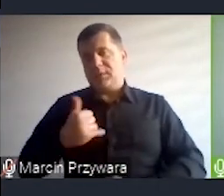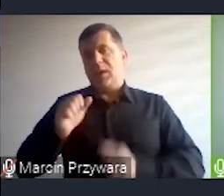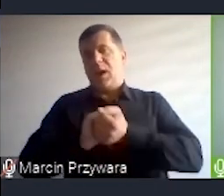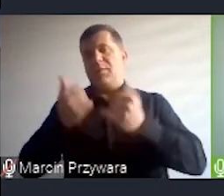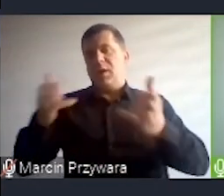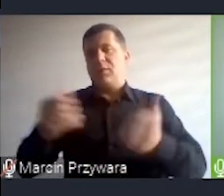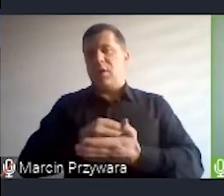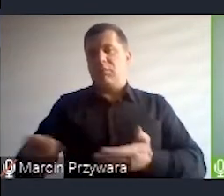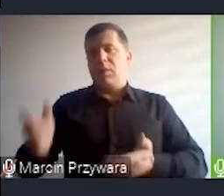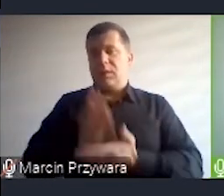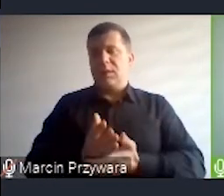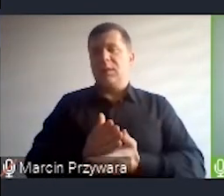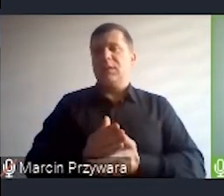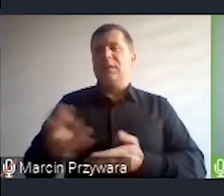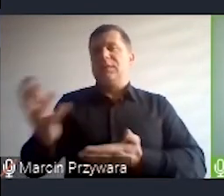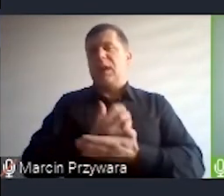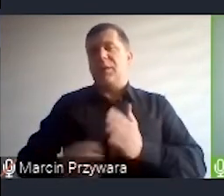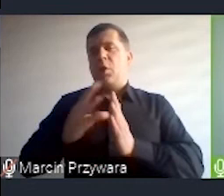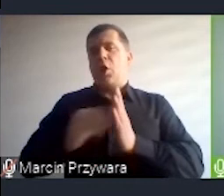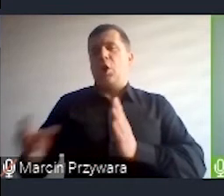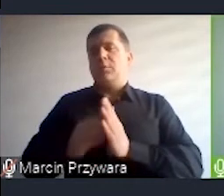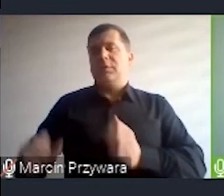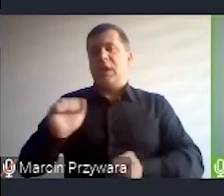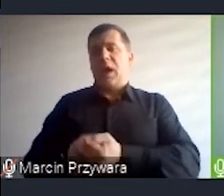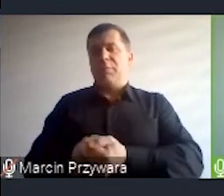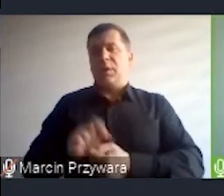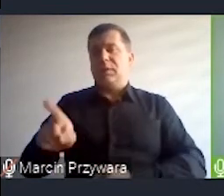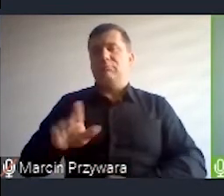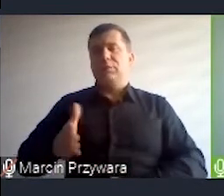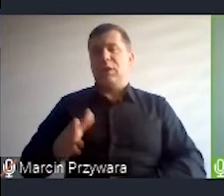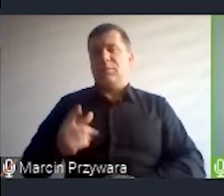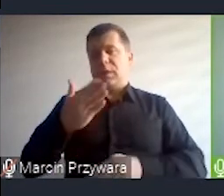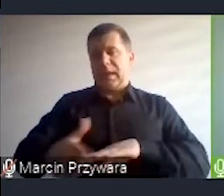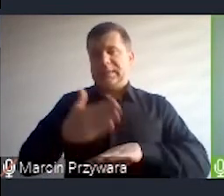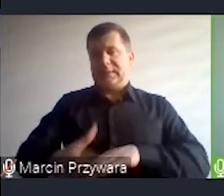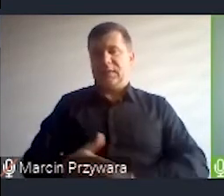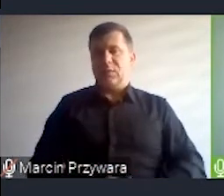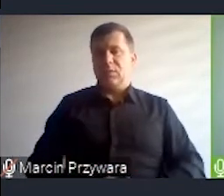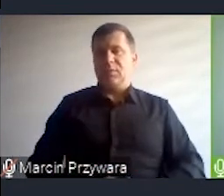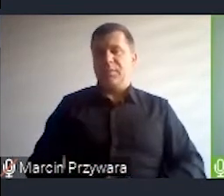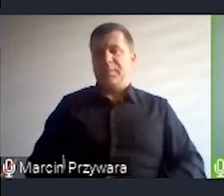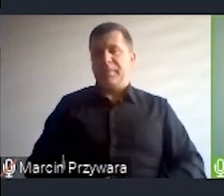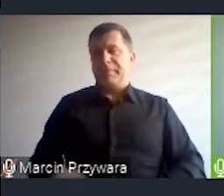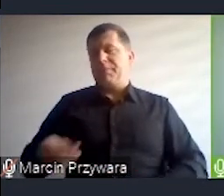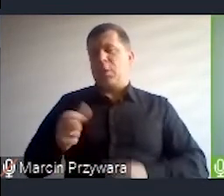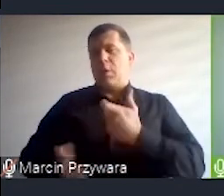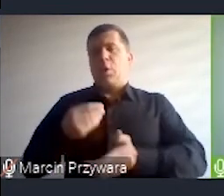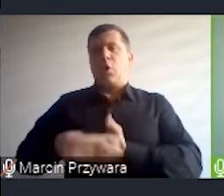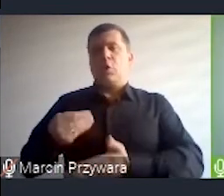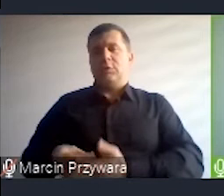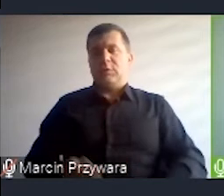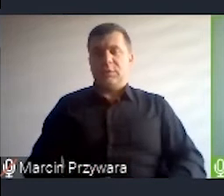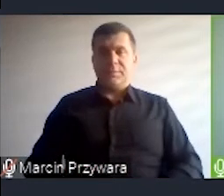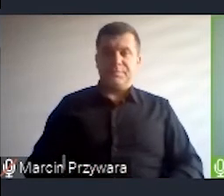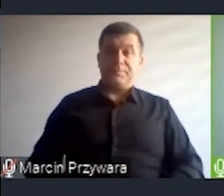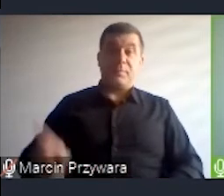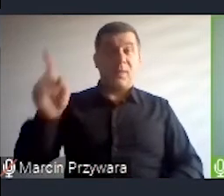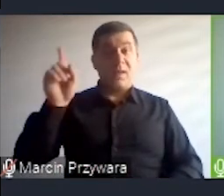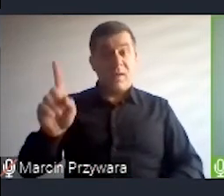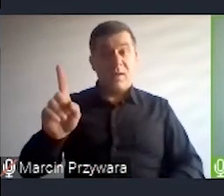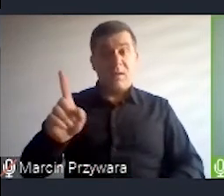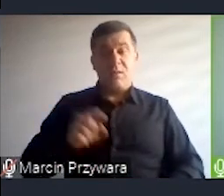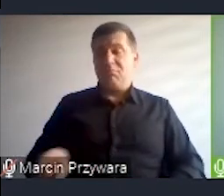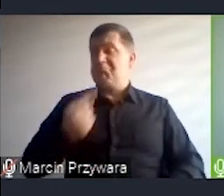a zarabia na odpisach amortyzacyjnych za ten przedmiot leasingu – po prostu wpuszcza je sobie w koszty, ale one są rzadkie.